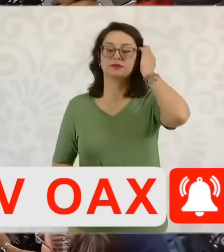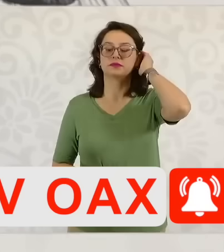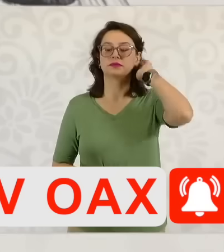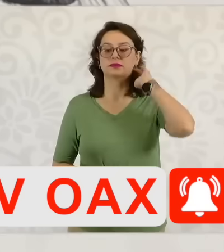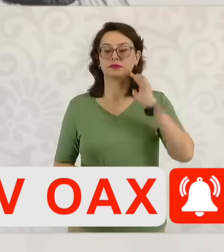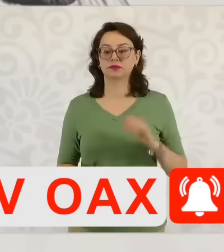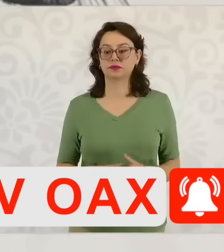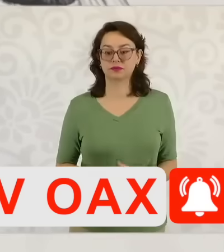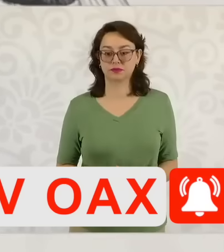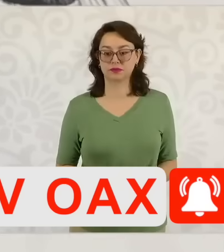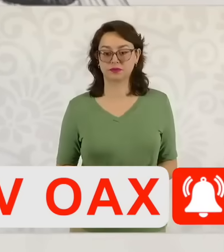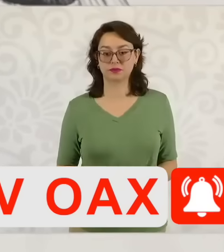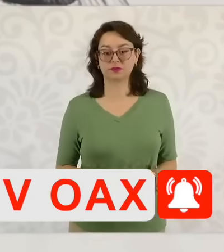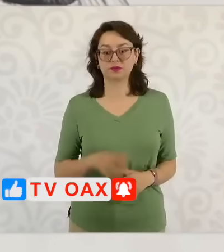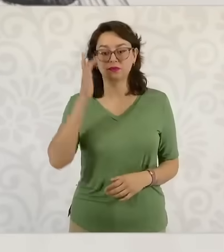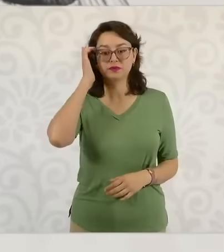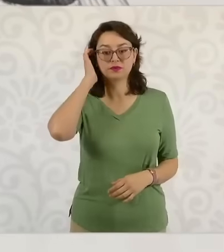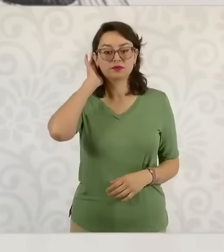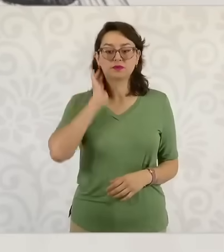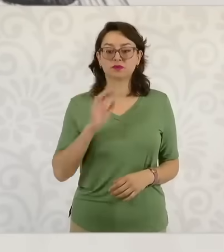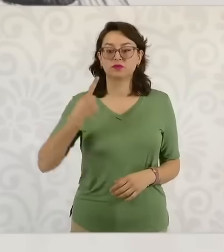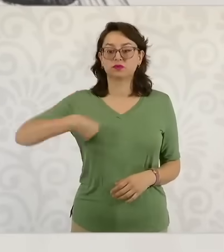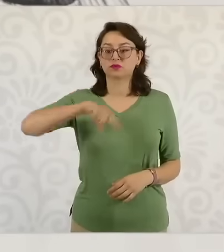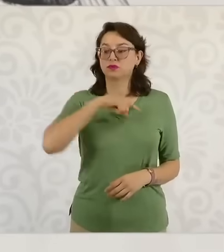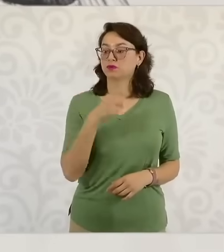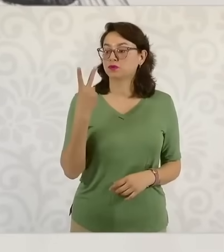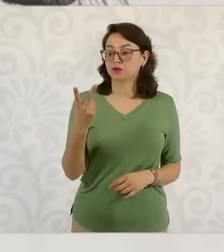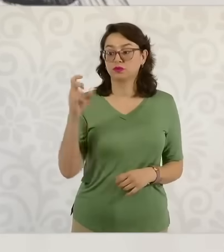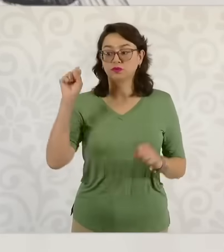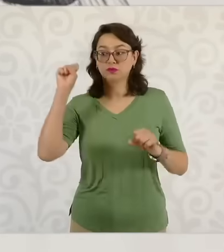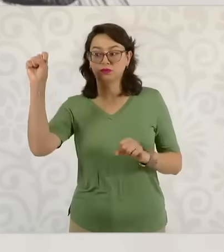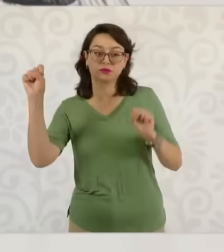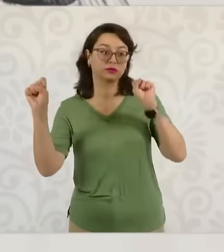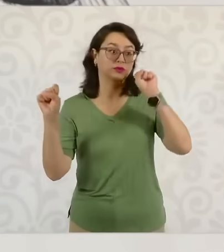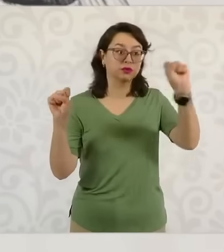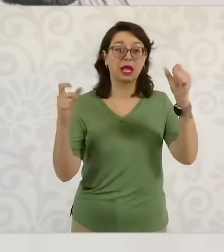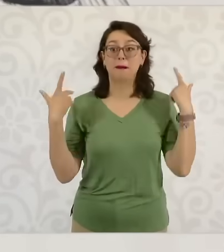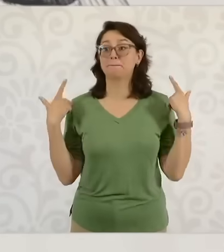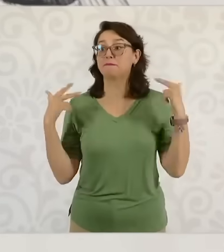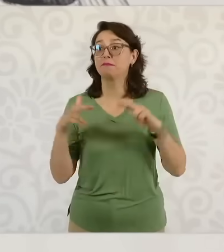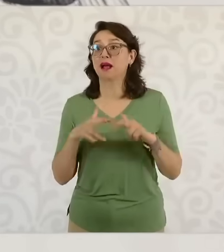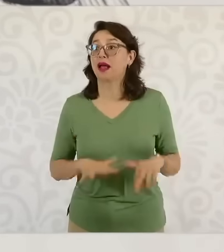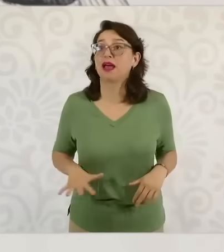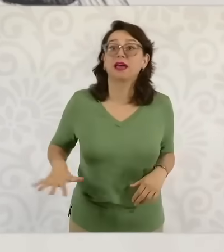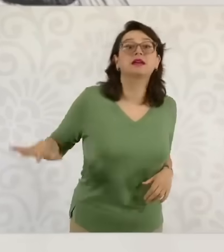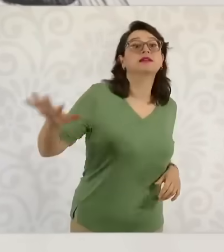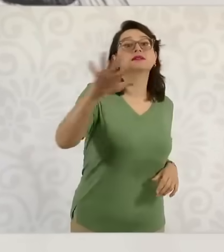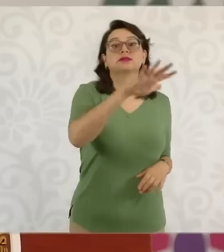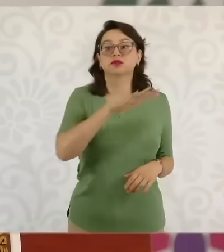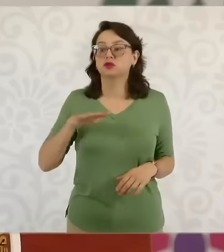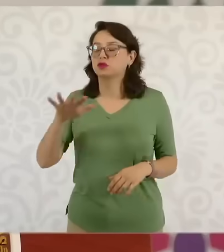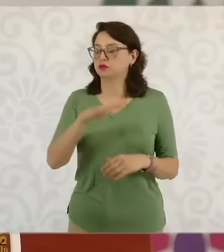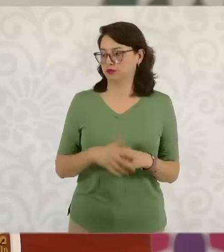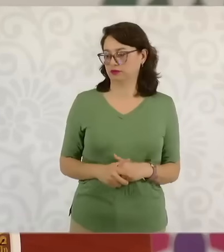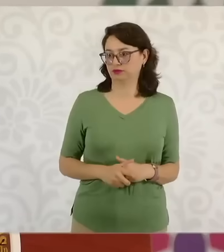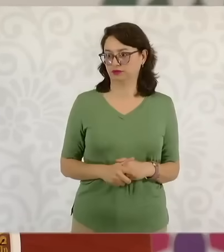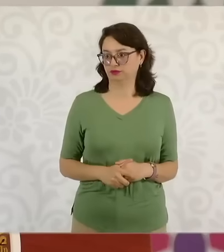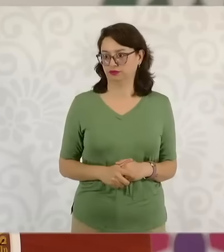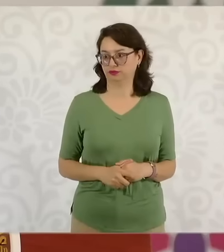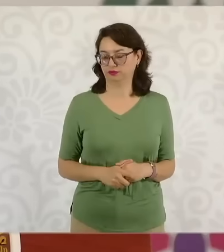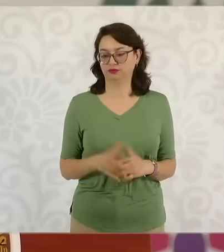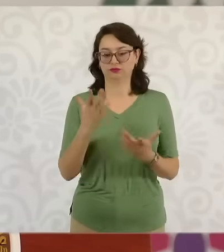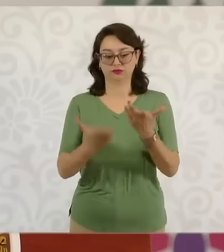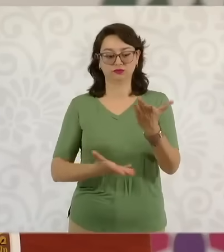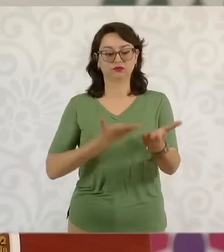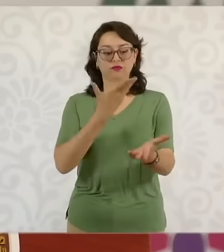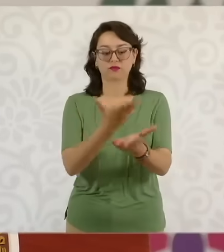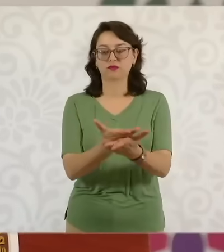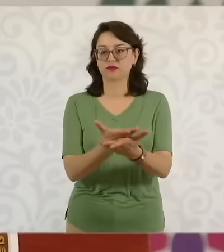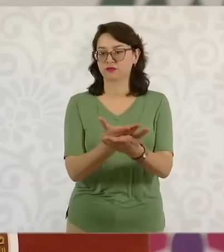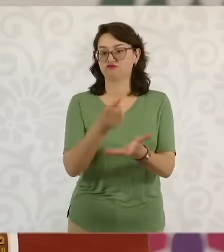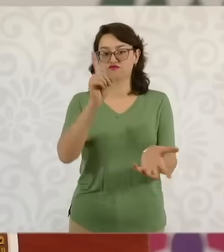le hicimos tanto a la CENTE como al CEN y a los maestros de México que para discutir la promoción